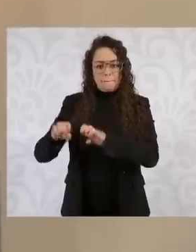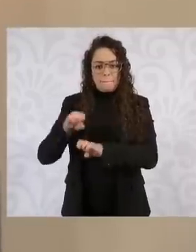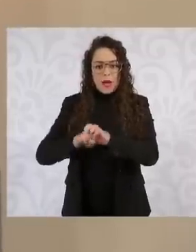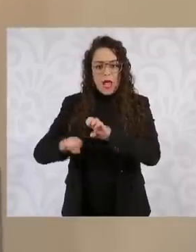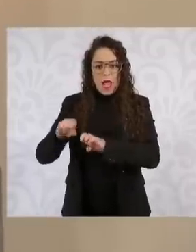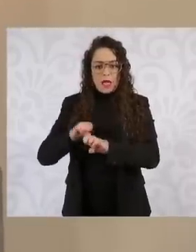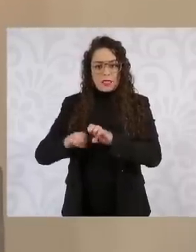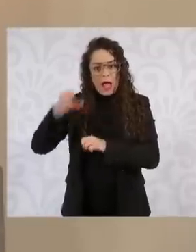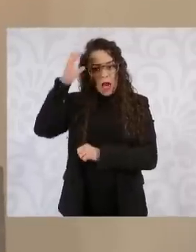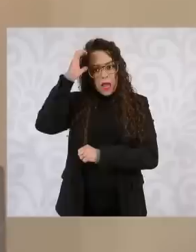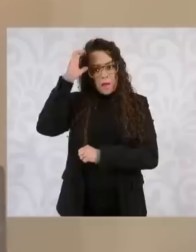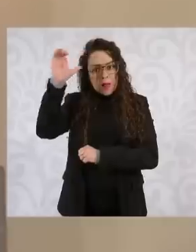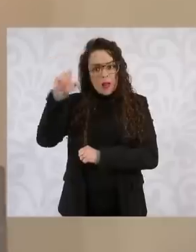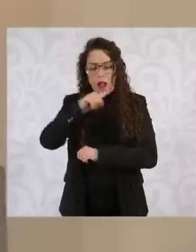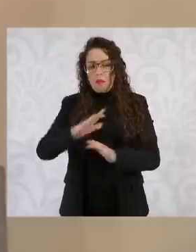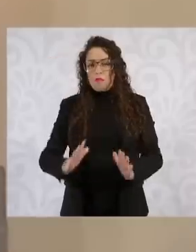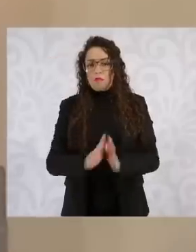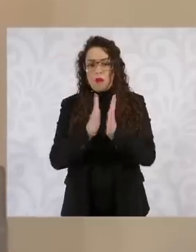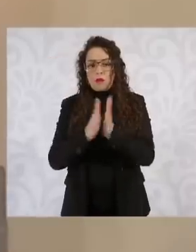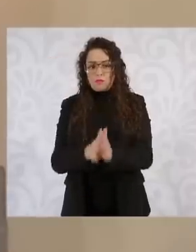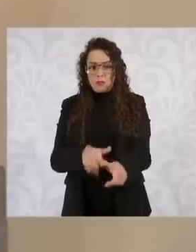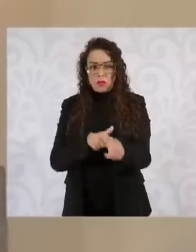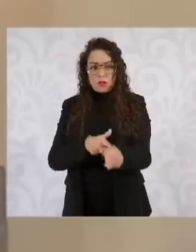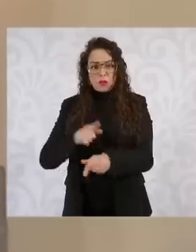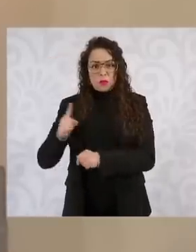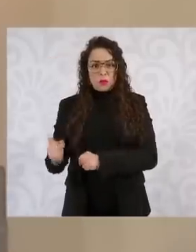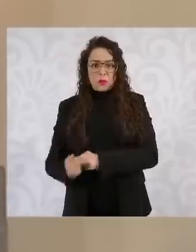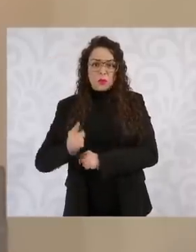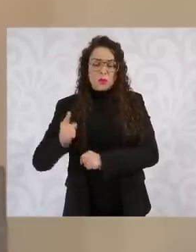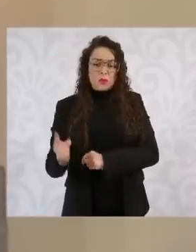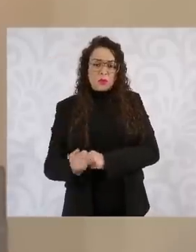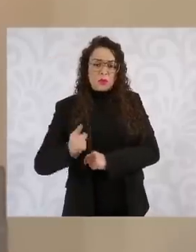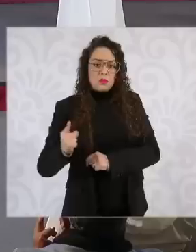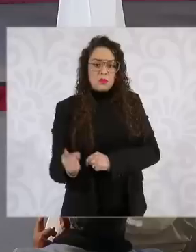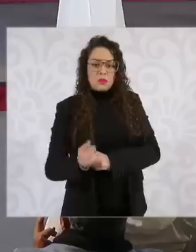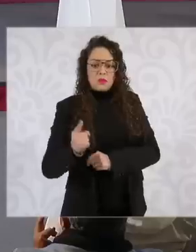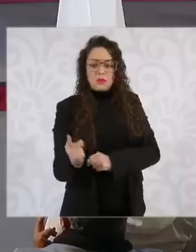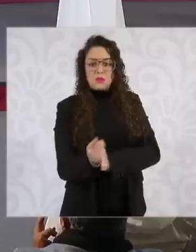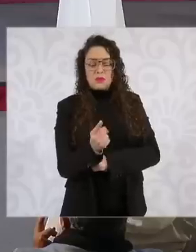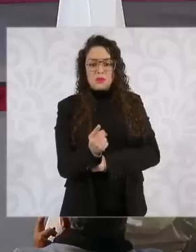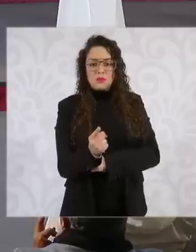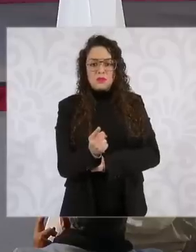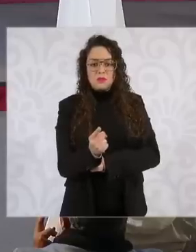continua conspiración para la distribución